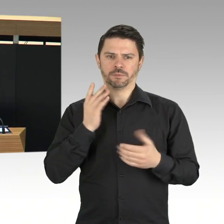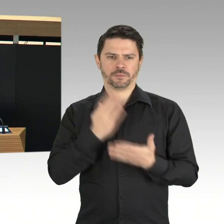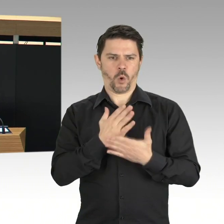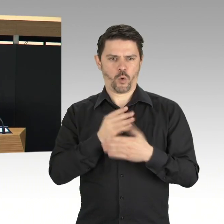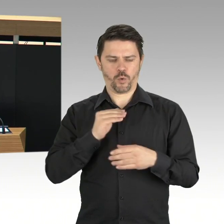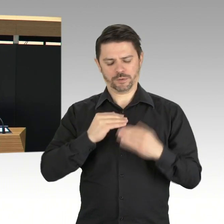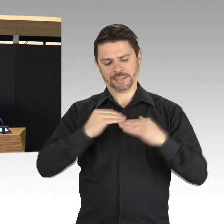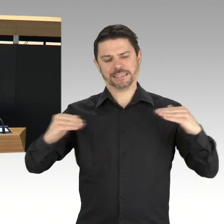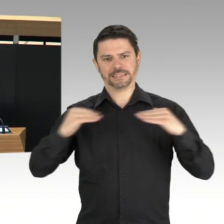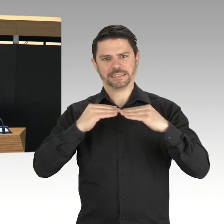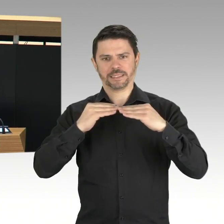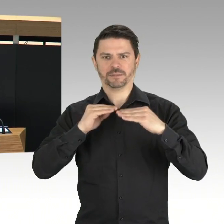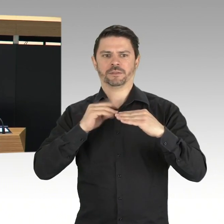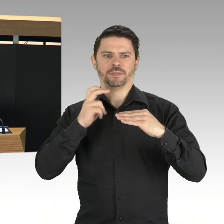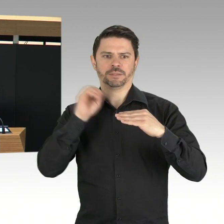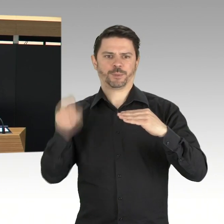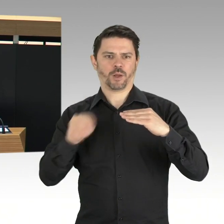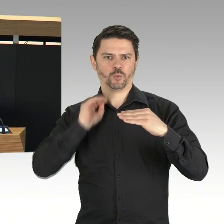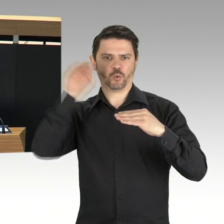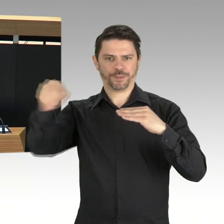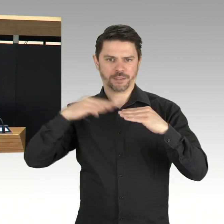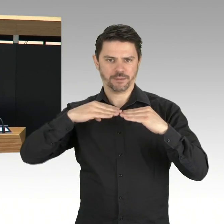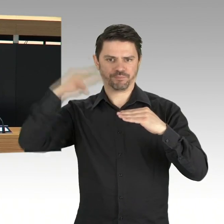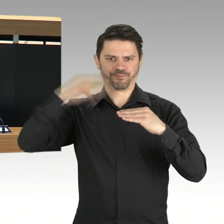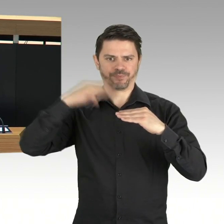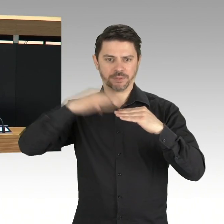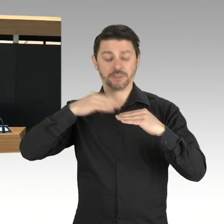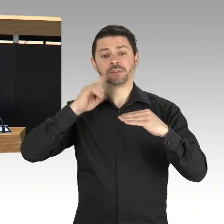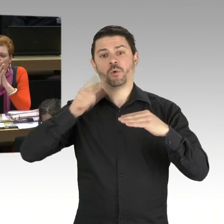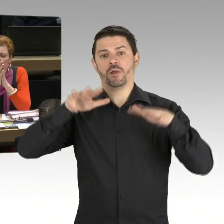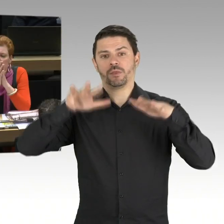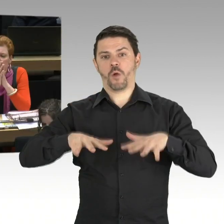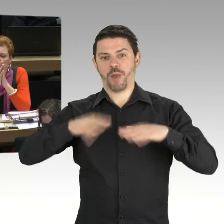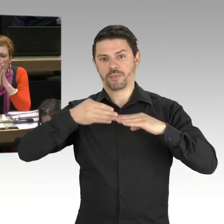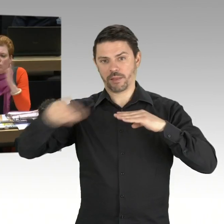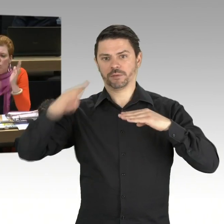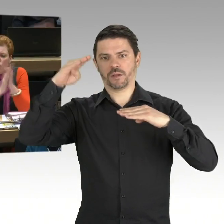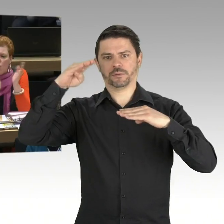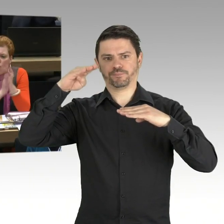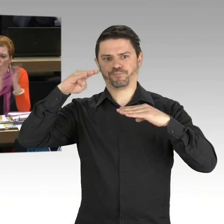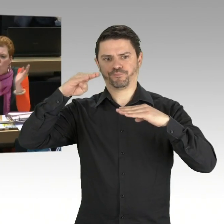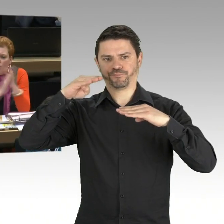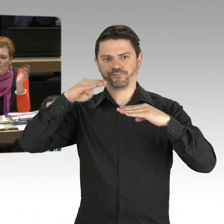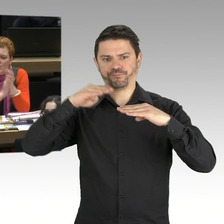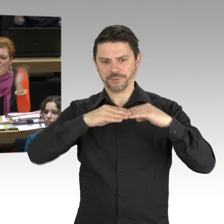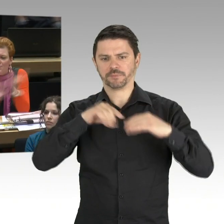wie beispielsweise möbliertes Wohnen werden durch den Mietendeckel untersagt. (Beifall)